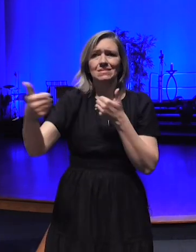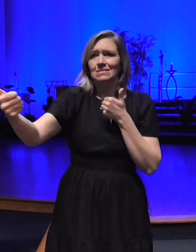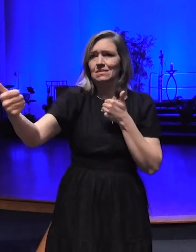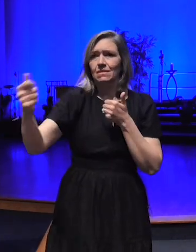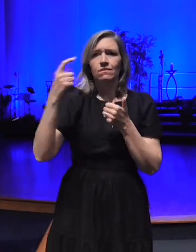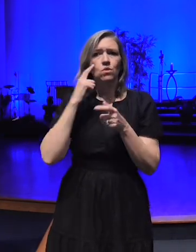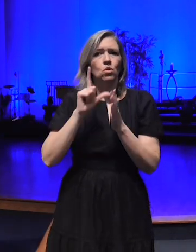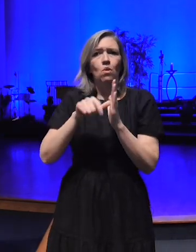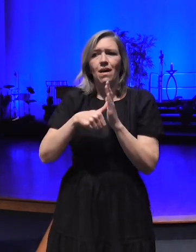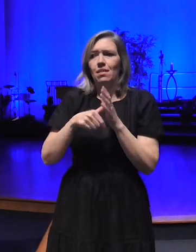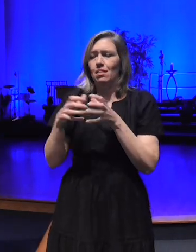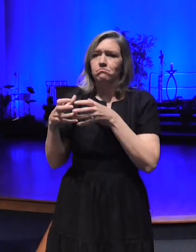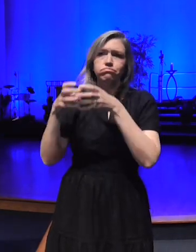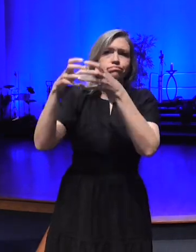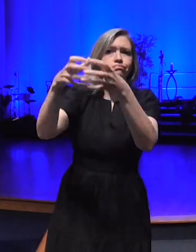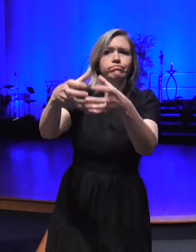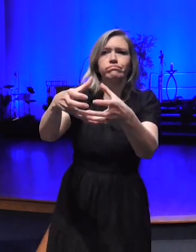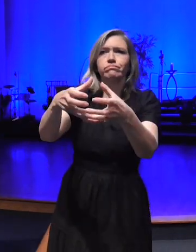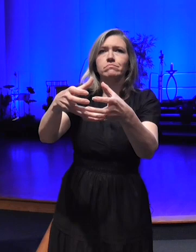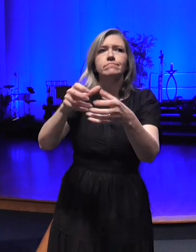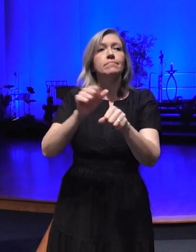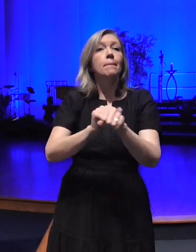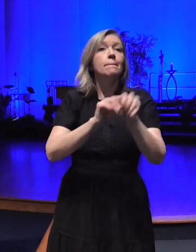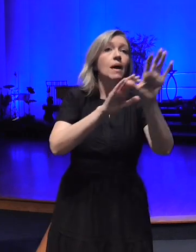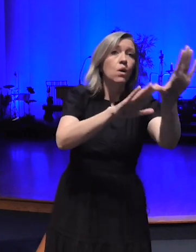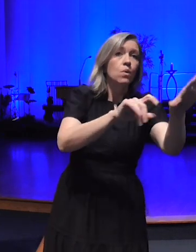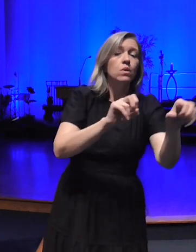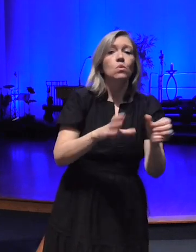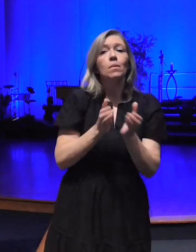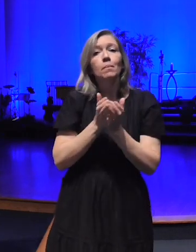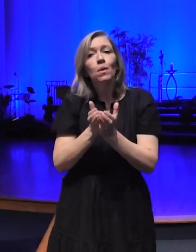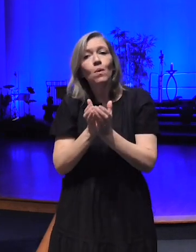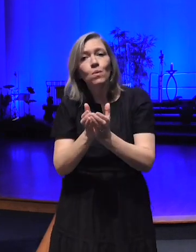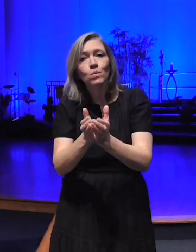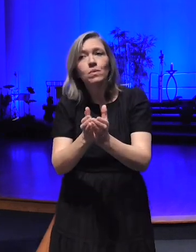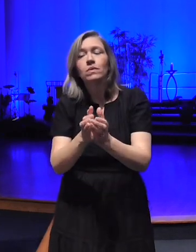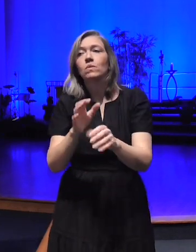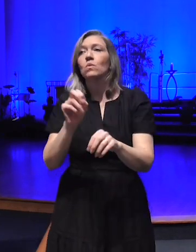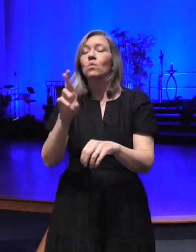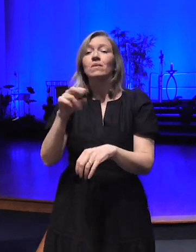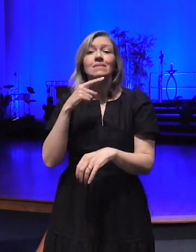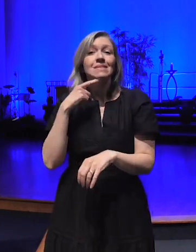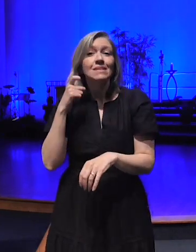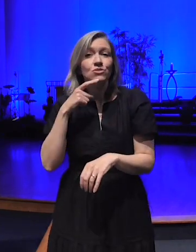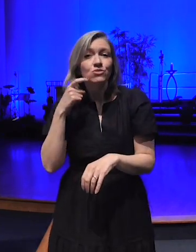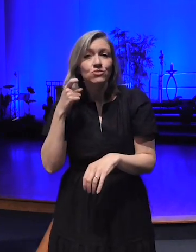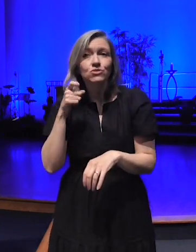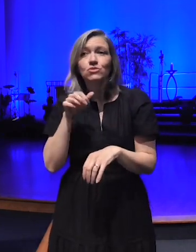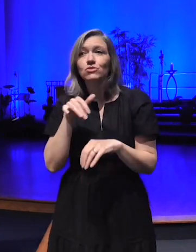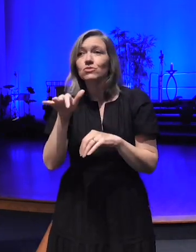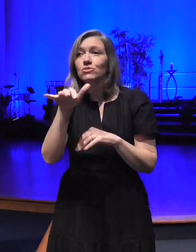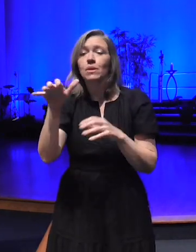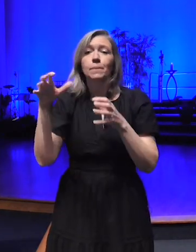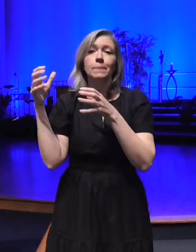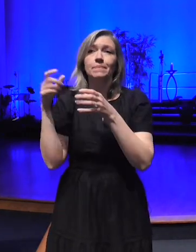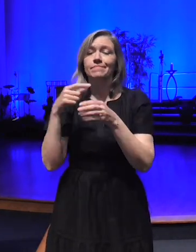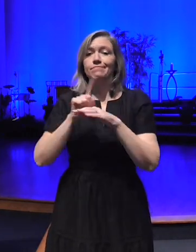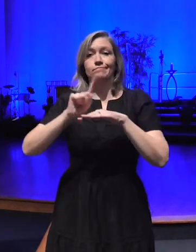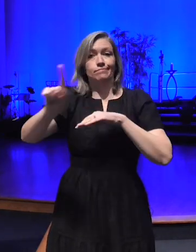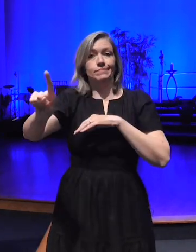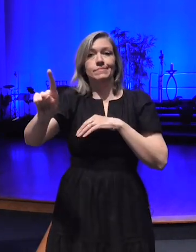una montaña o a un barco en el mar o al desierto y oraba porque sabía que necesitaba